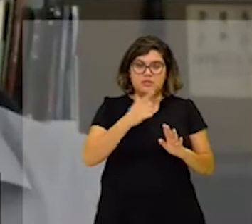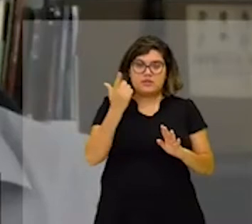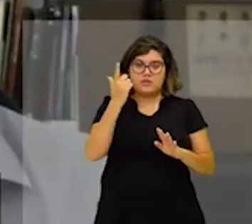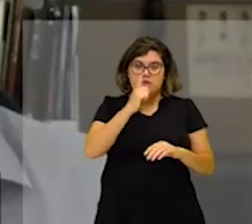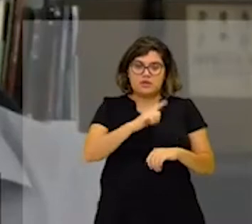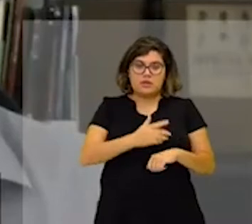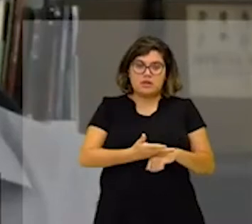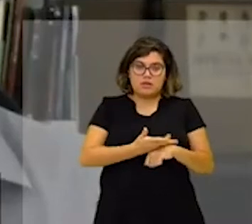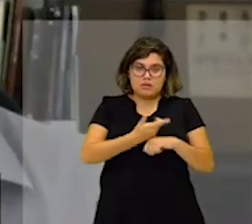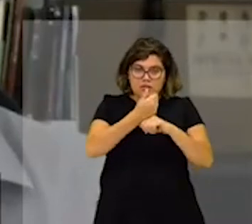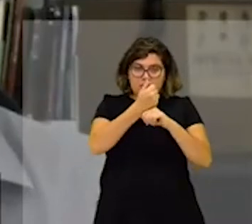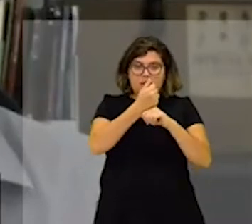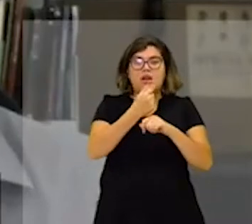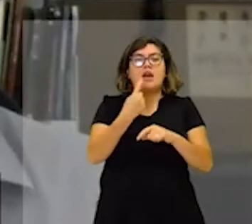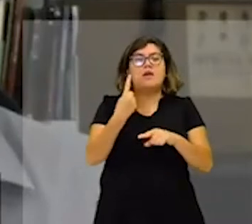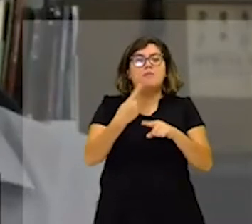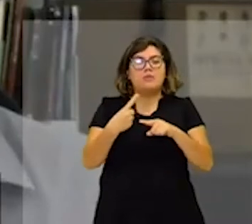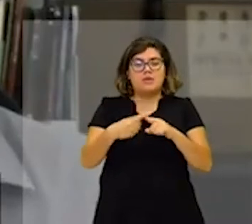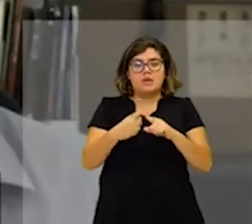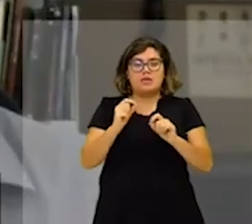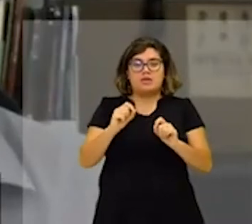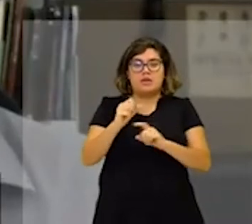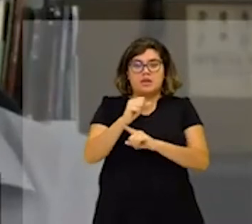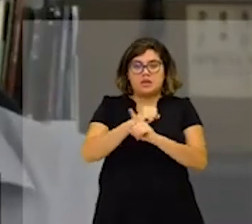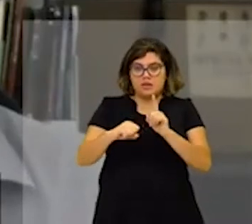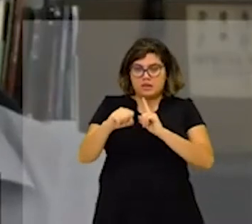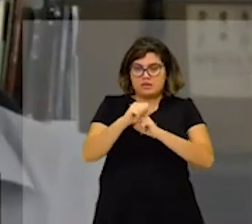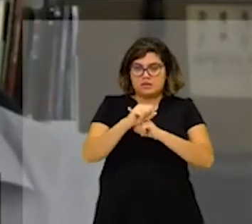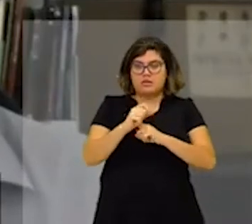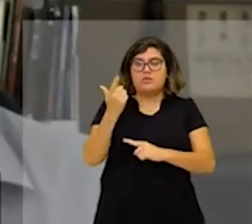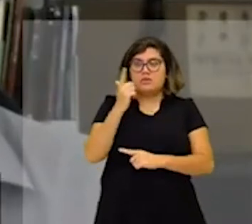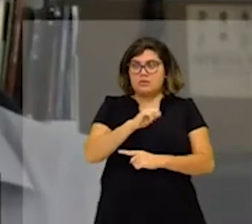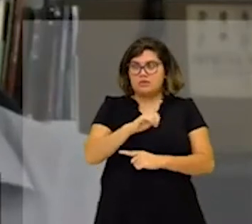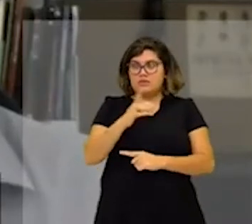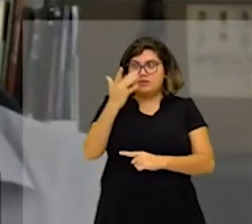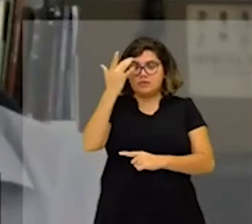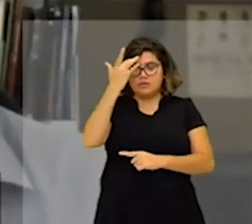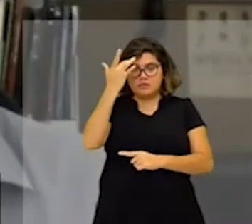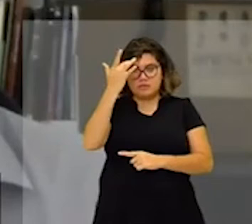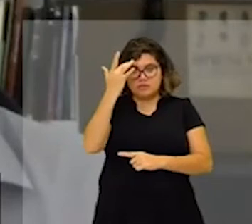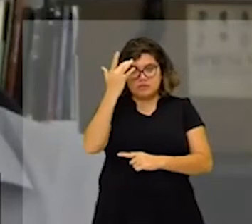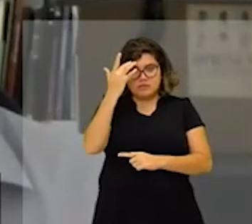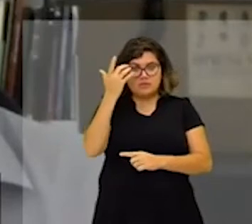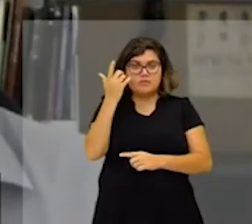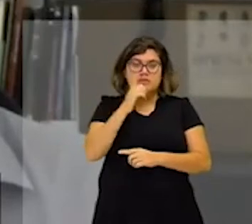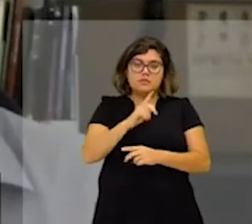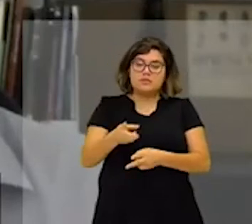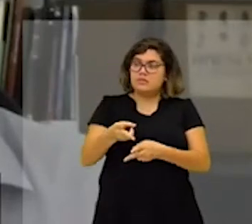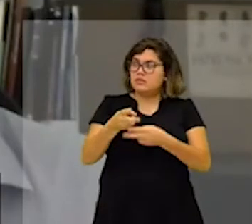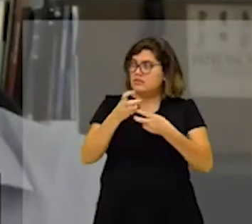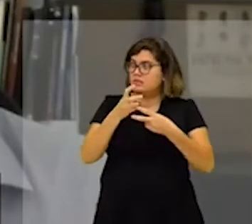porque é a sociedade amadureceu o suficiente para reconhecer a necessidade de implementação de ações